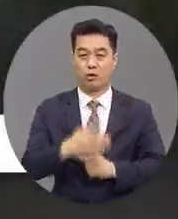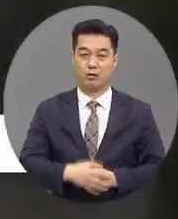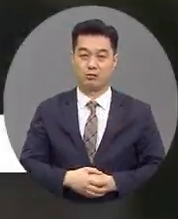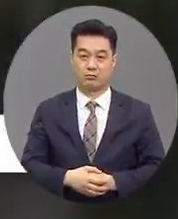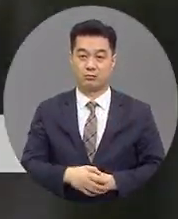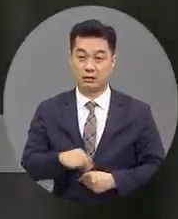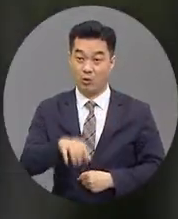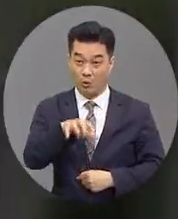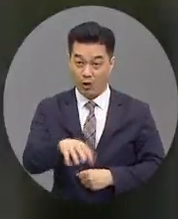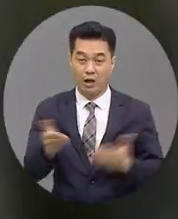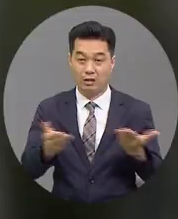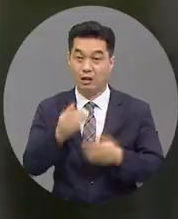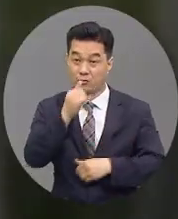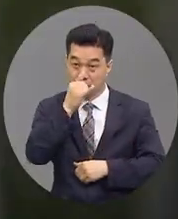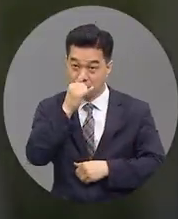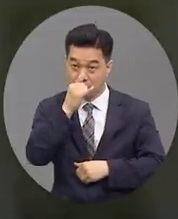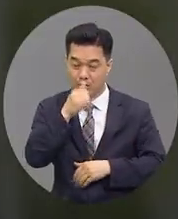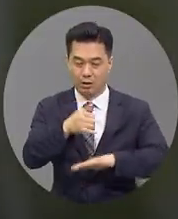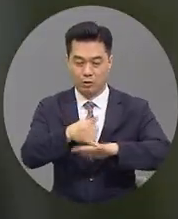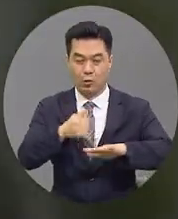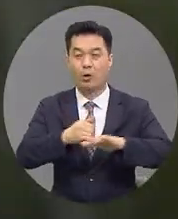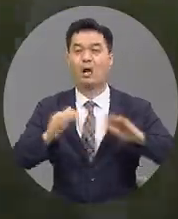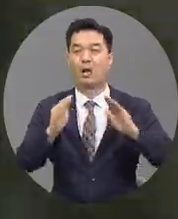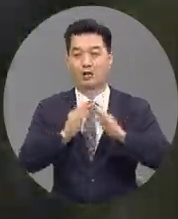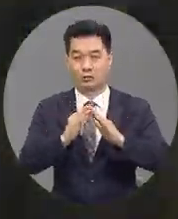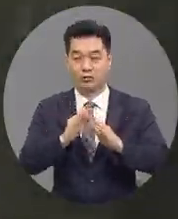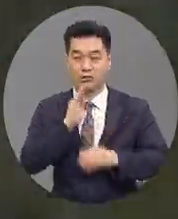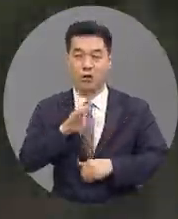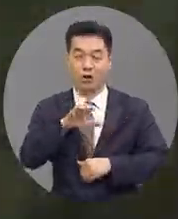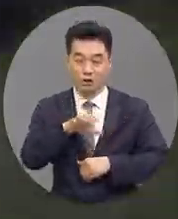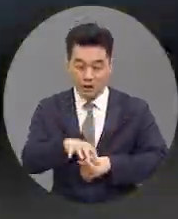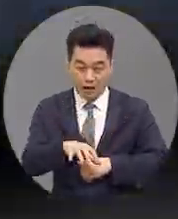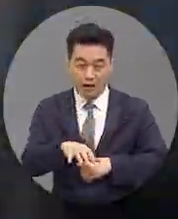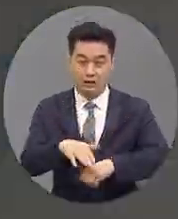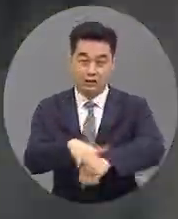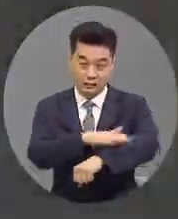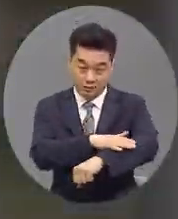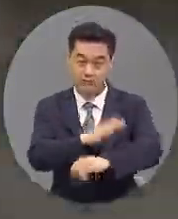이런 데에서 일하고 있습니다.